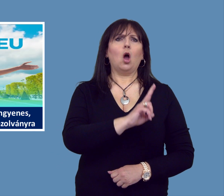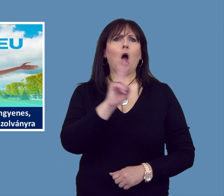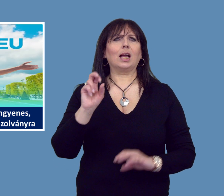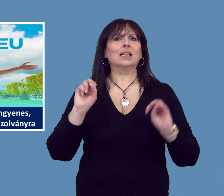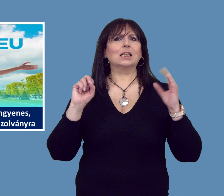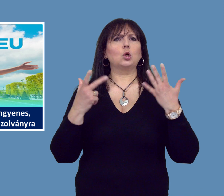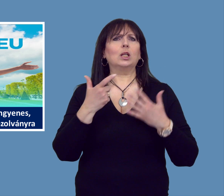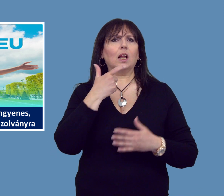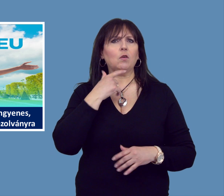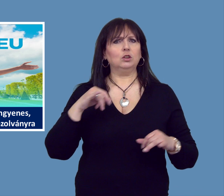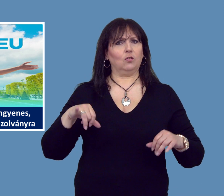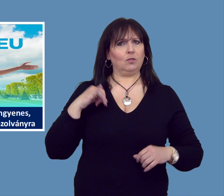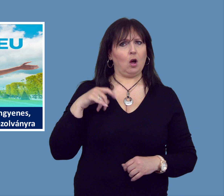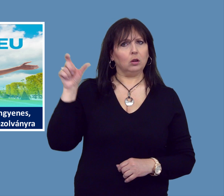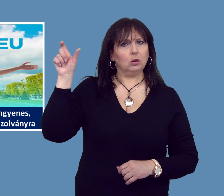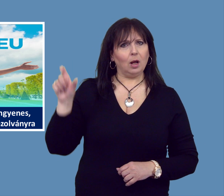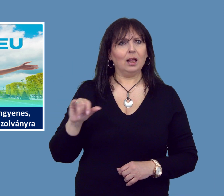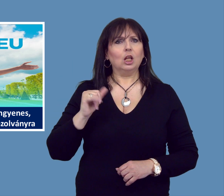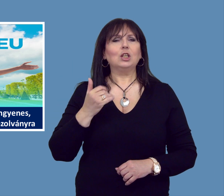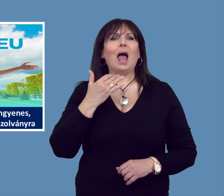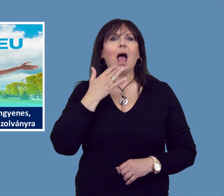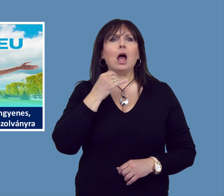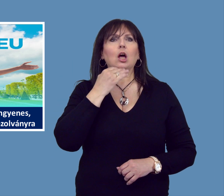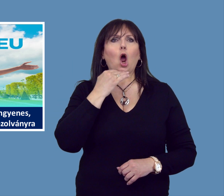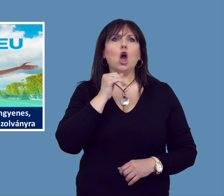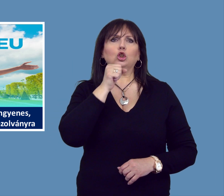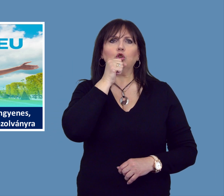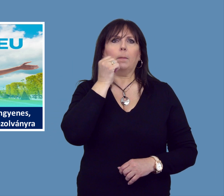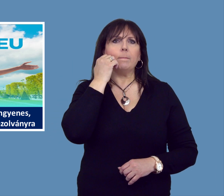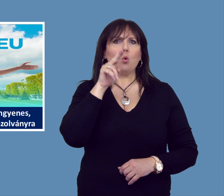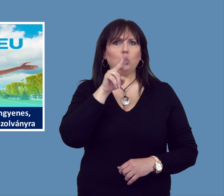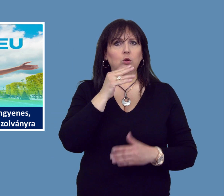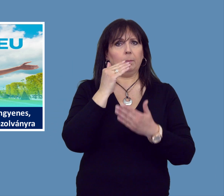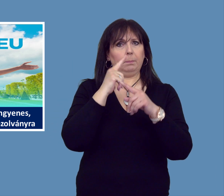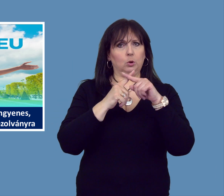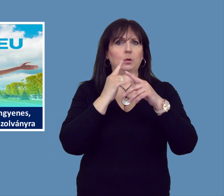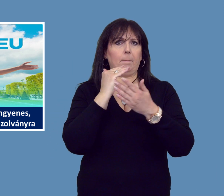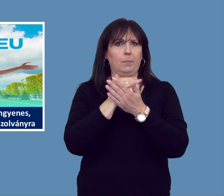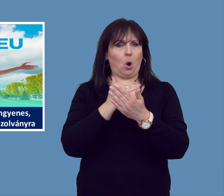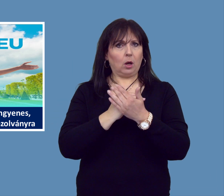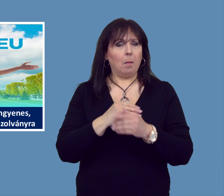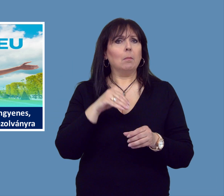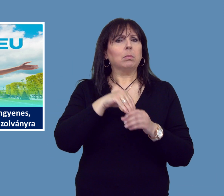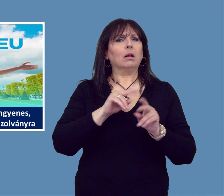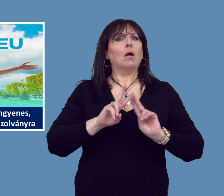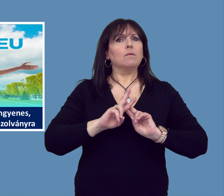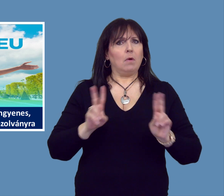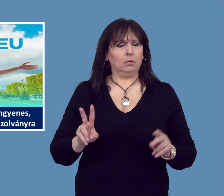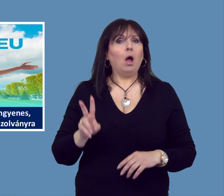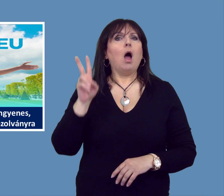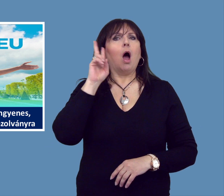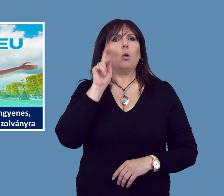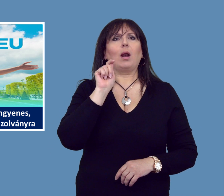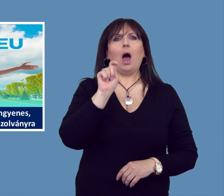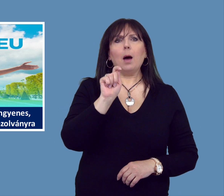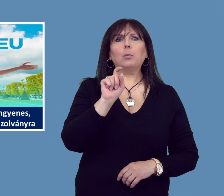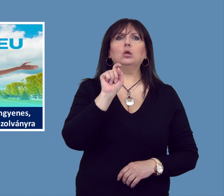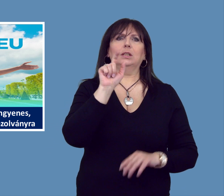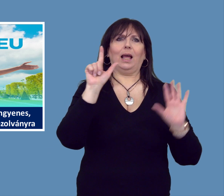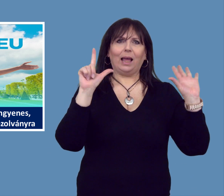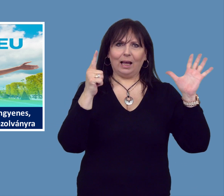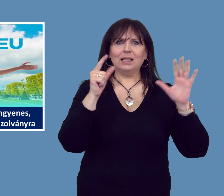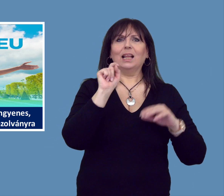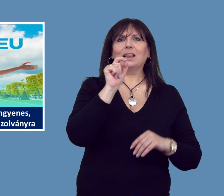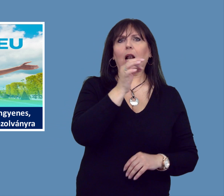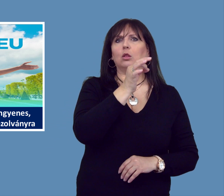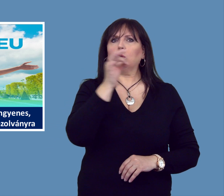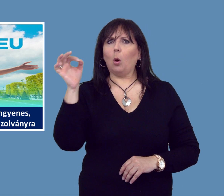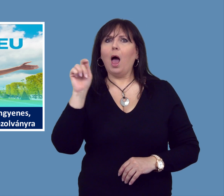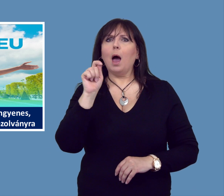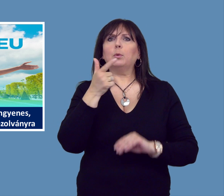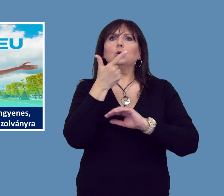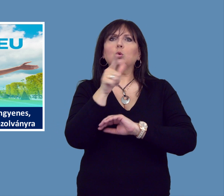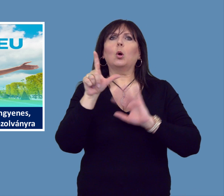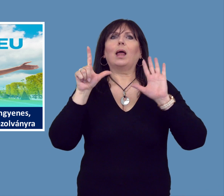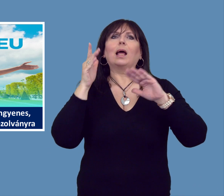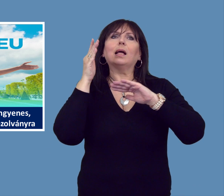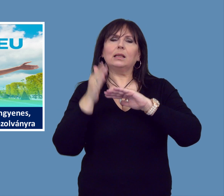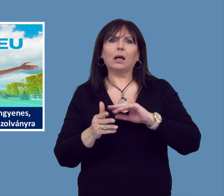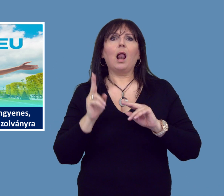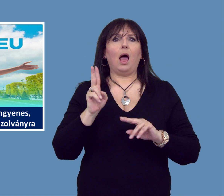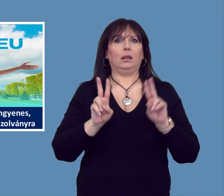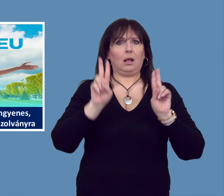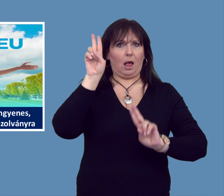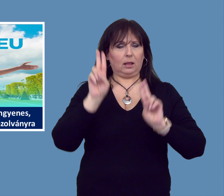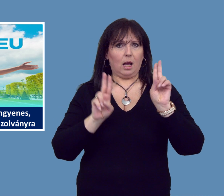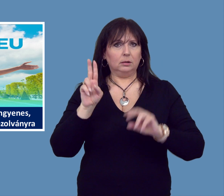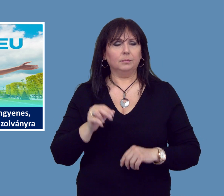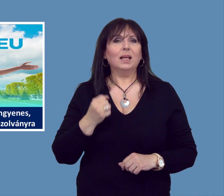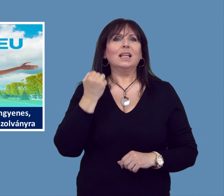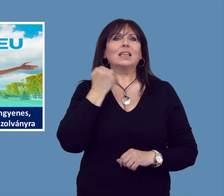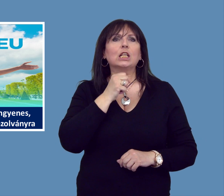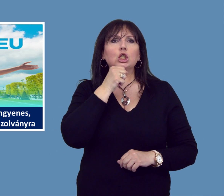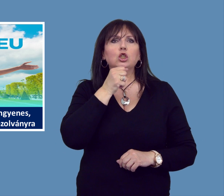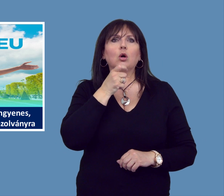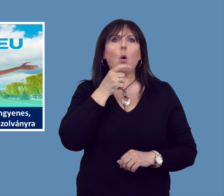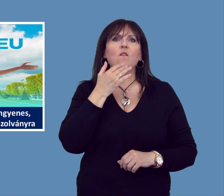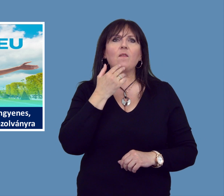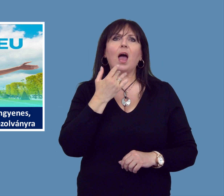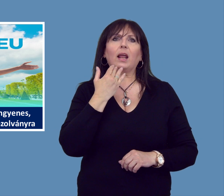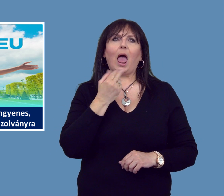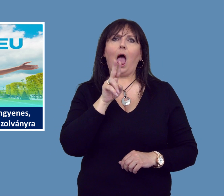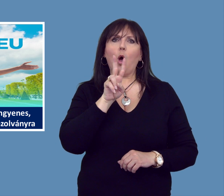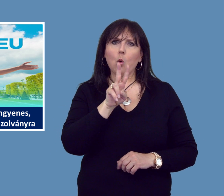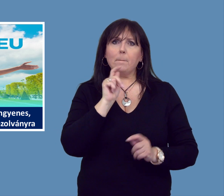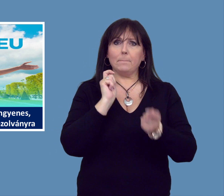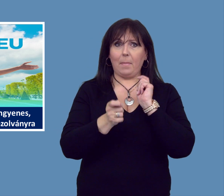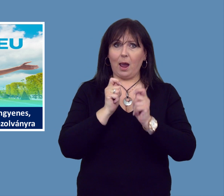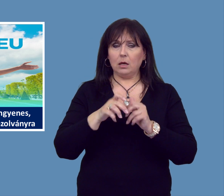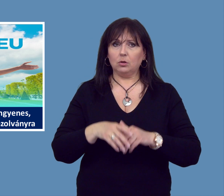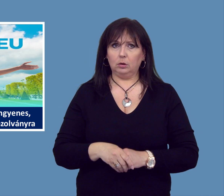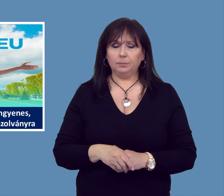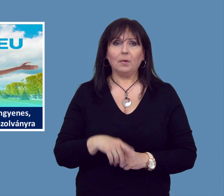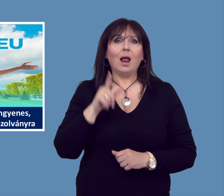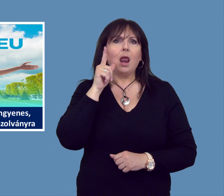Április 7. április 21.lehet jelentkezni az Erasmus+ programban részt vevő országokban 18 éves élő fiataloknak a DiscoverEU néven futó kezdeményezésre,